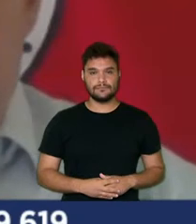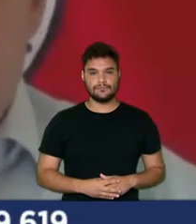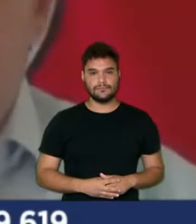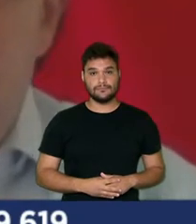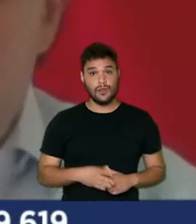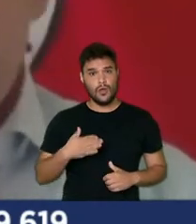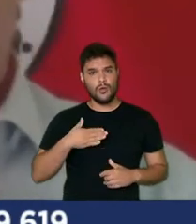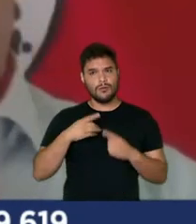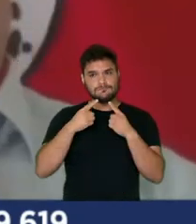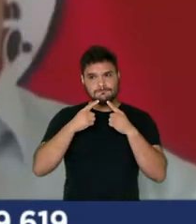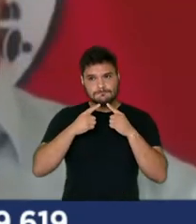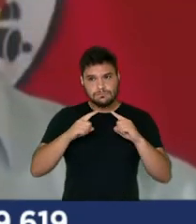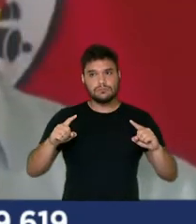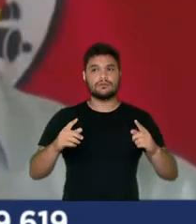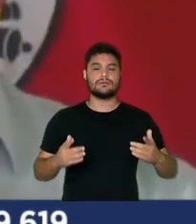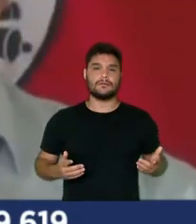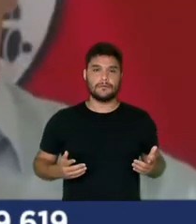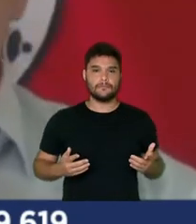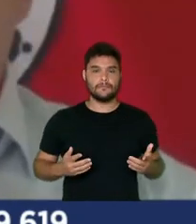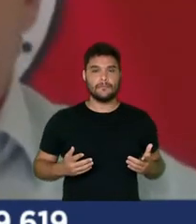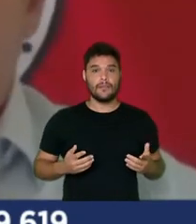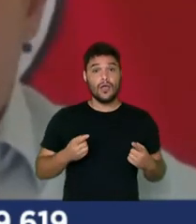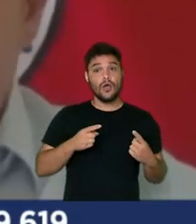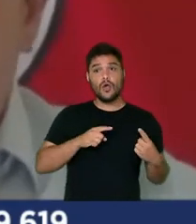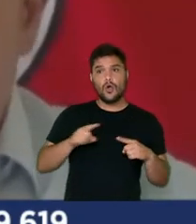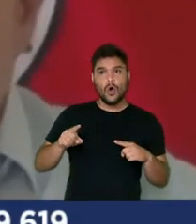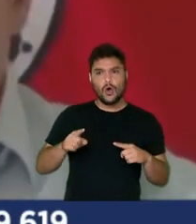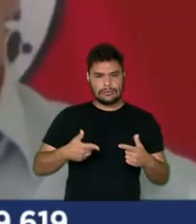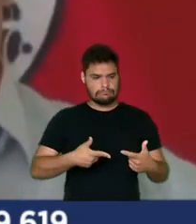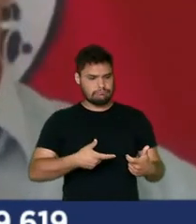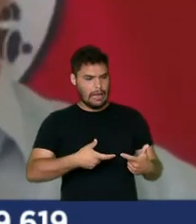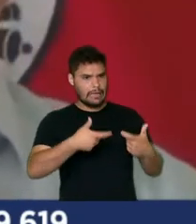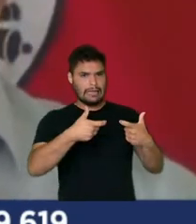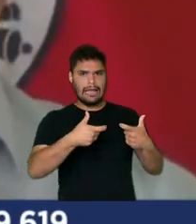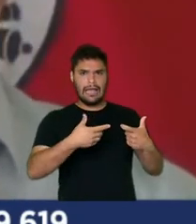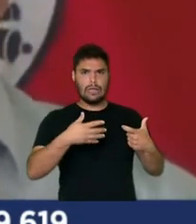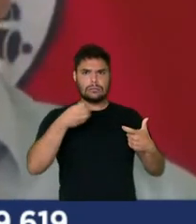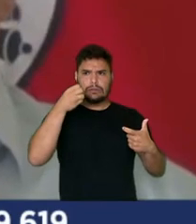QUERO AQUI DEIXAR, PRESIDENTE, O MEU PROTESTO VEEMENTE CONTRA ESSA GUERRA ABSURDA QUE A